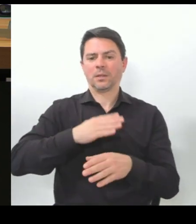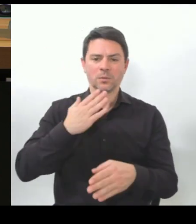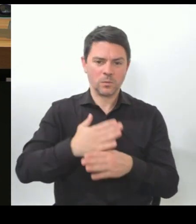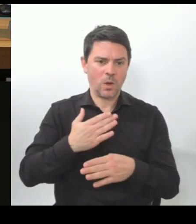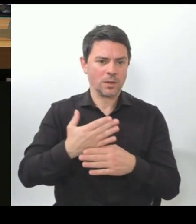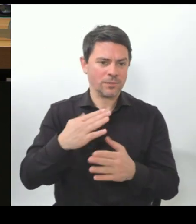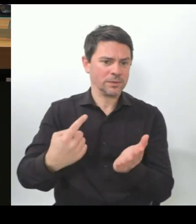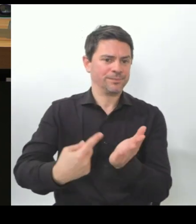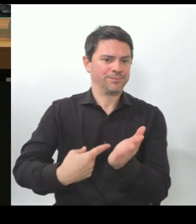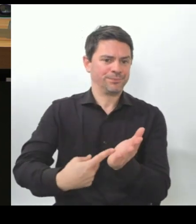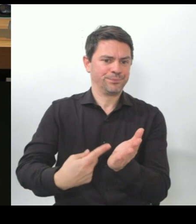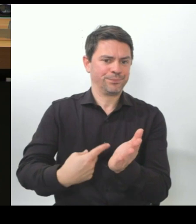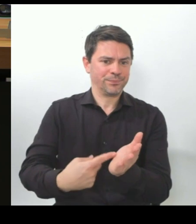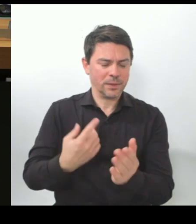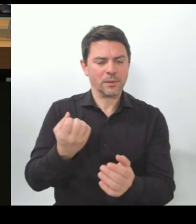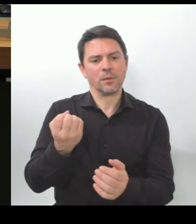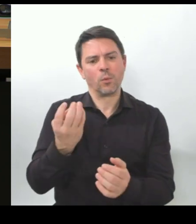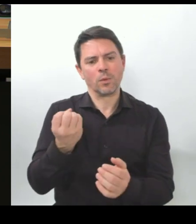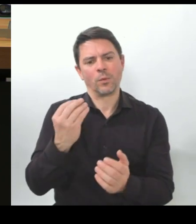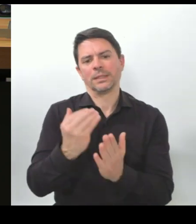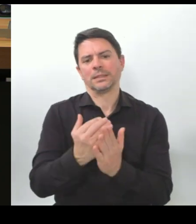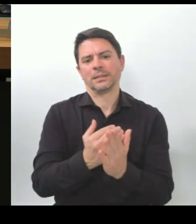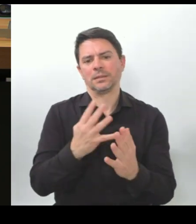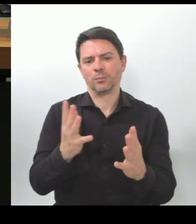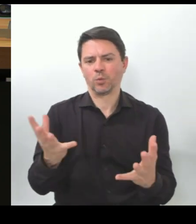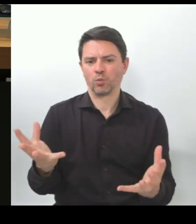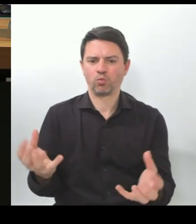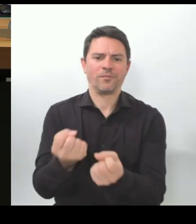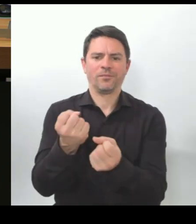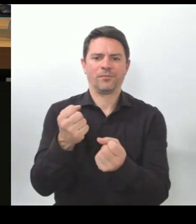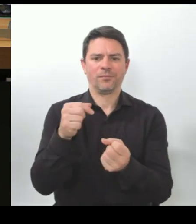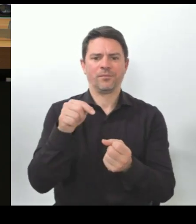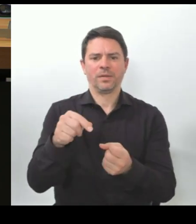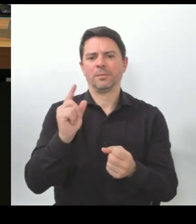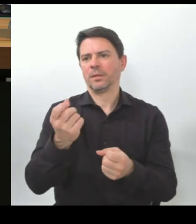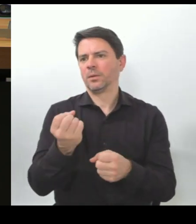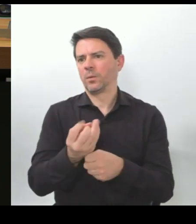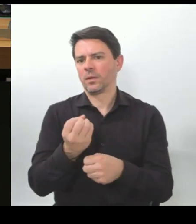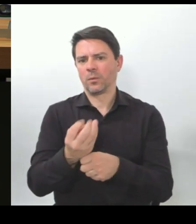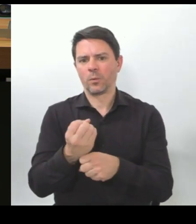Das könnte auch ein 1. Schritt sein. Auf dem Weg zu dem von uns favorisierten Kulturfördergesetz.